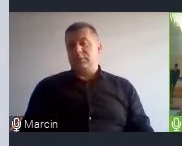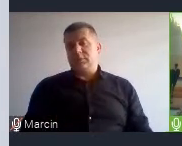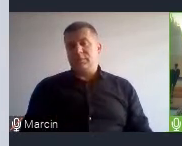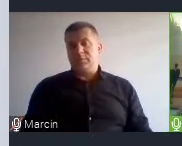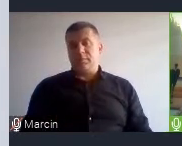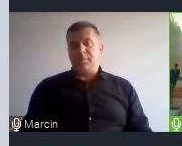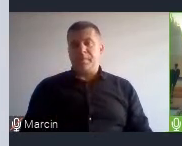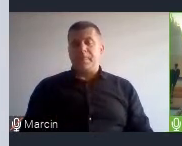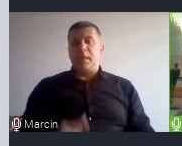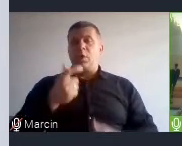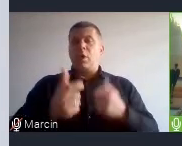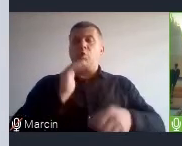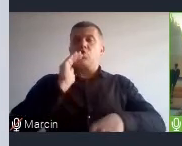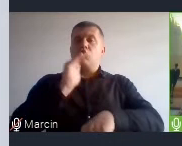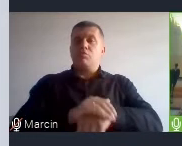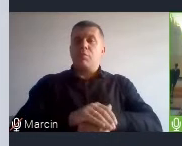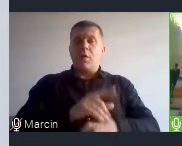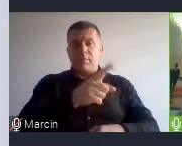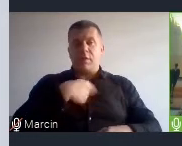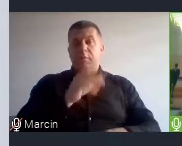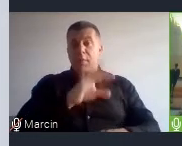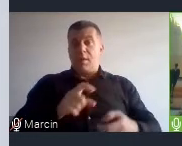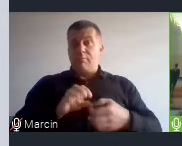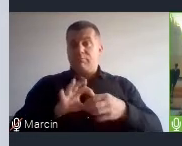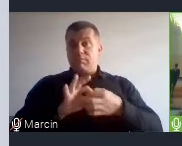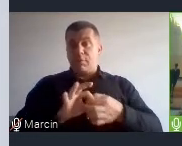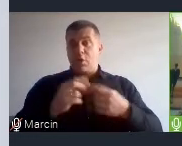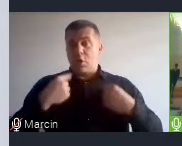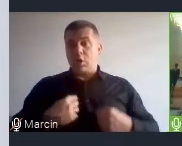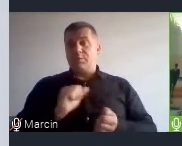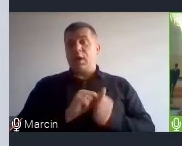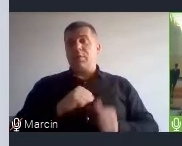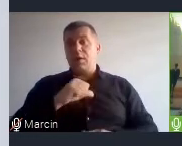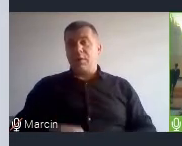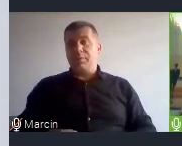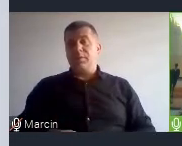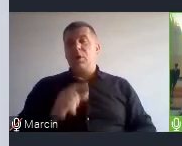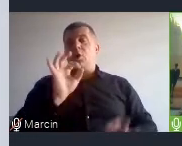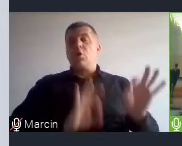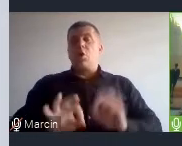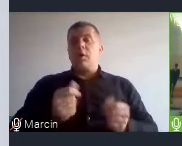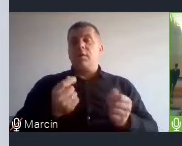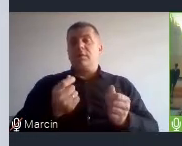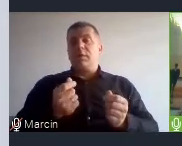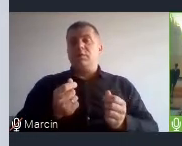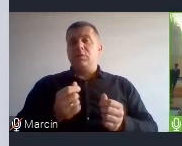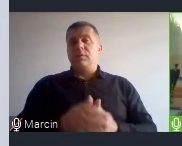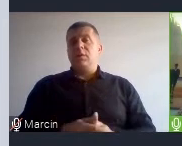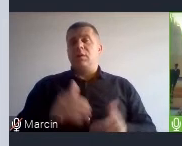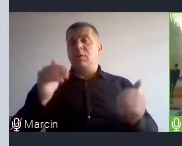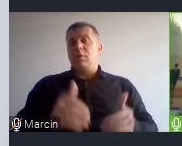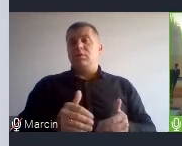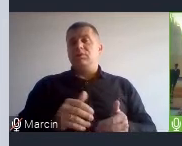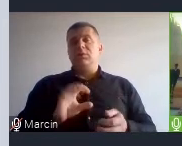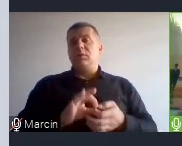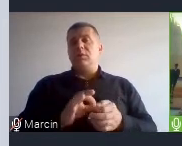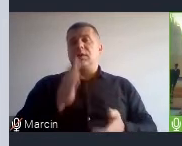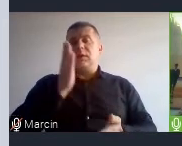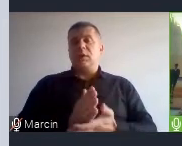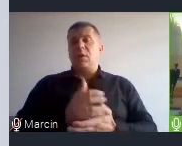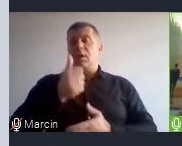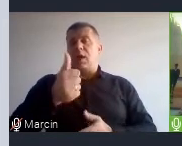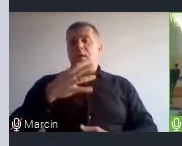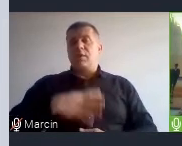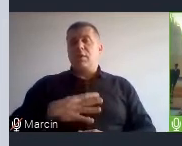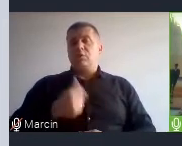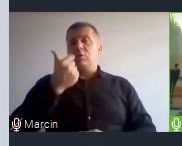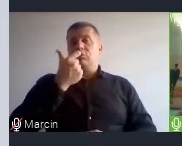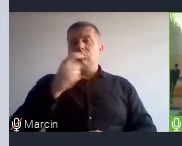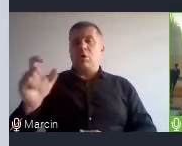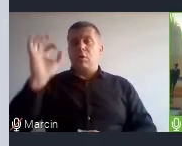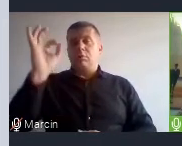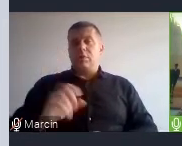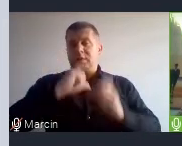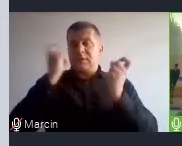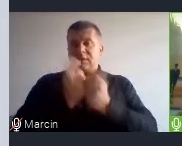Natomiast za zawarcie umowy z podmiotem powiązanym, osobowo lub kapitałowo, korekta finansowa może wystąpić tylko w jednej wartości – 100 %